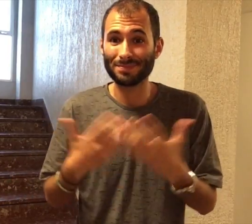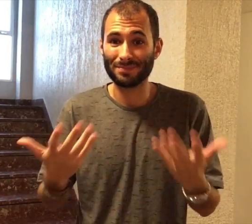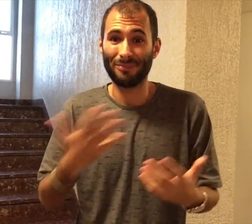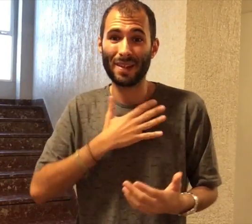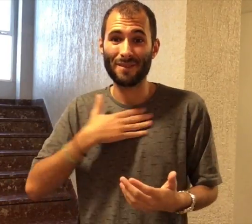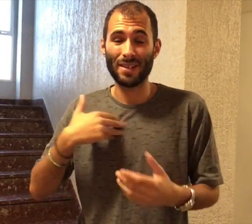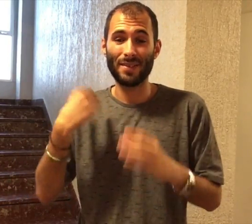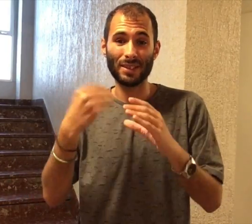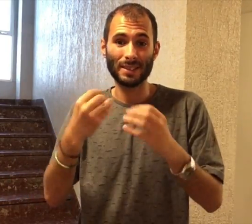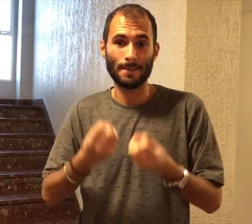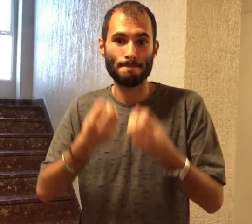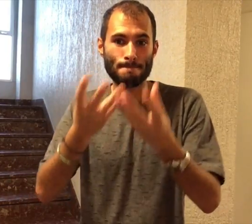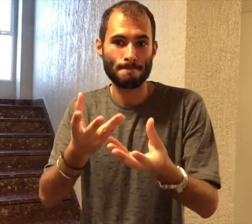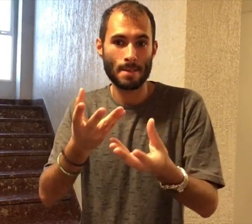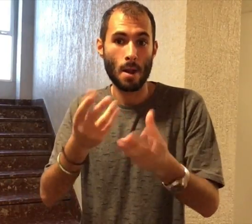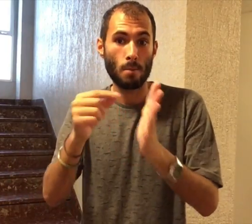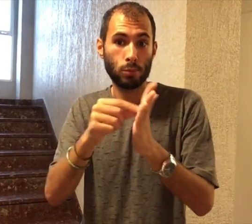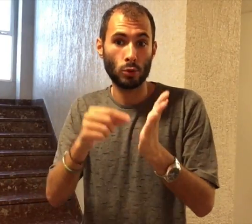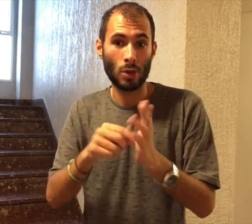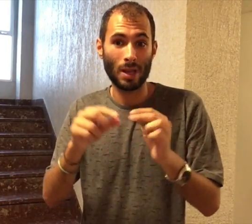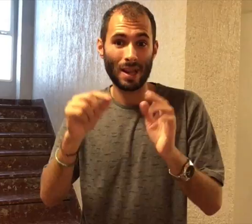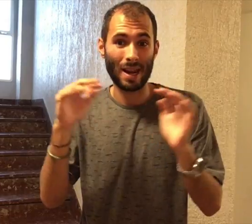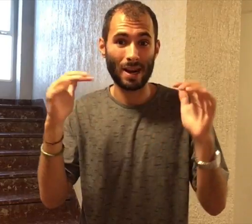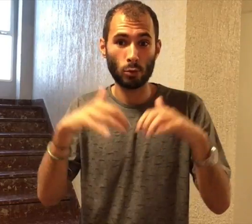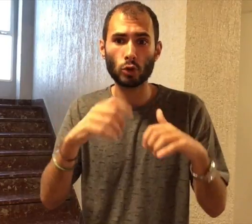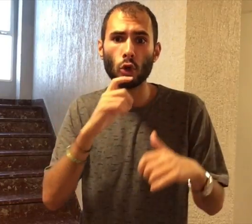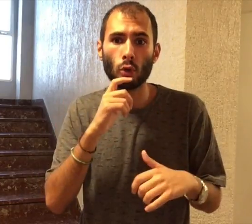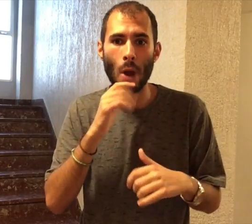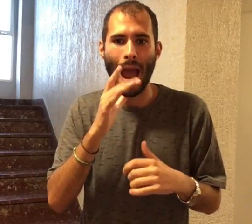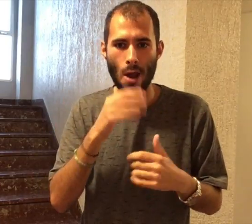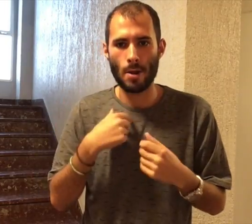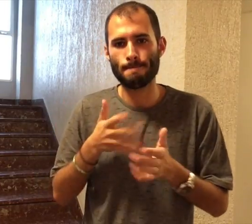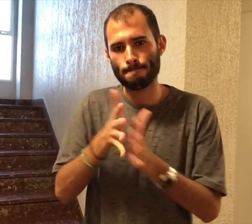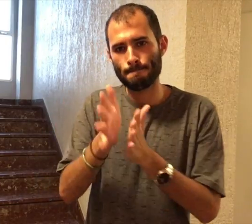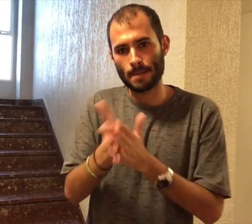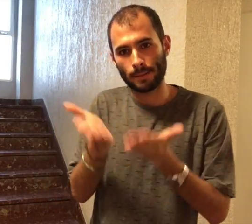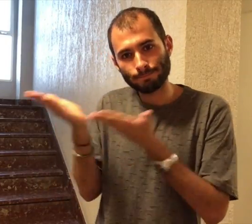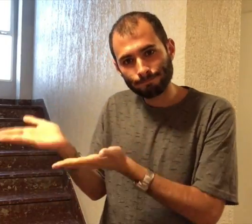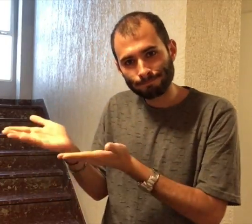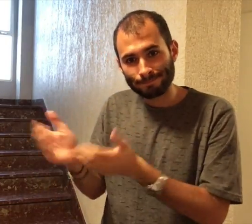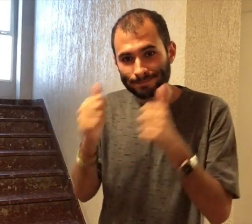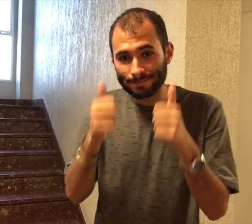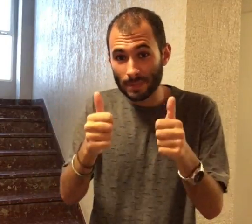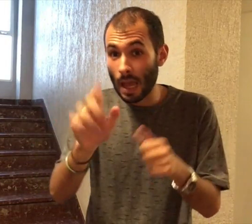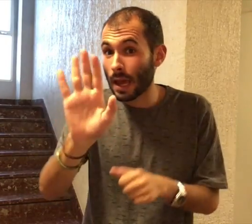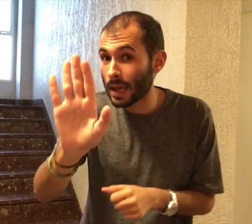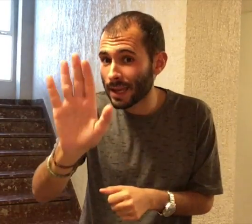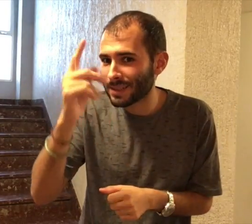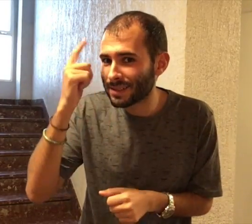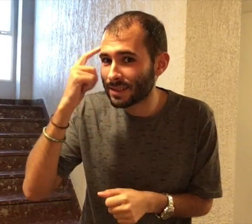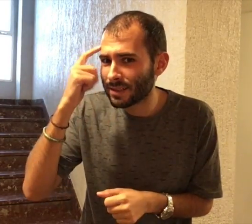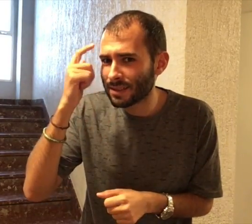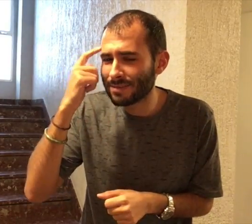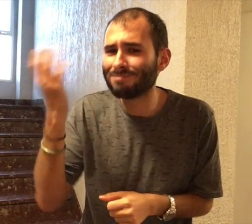Desde el equipo de la CJS-CNSE os informamos sobre los puntos de encuentro a continuación: ¡Ah! Recordad tener algo en mente...